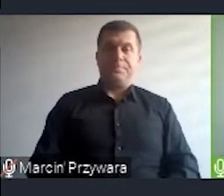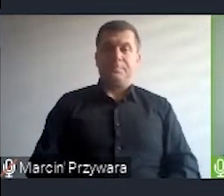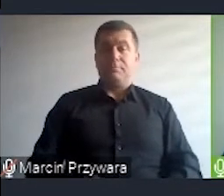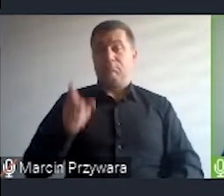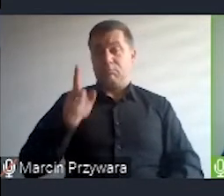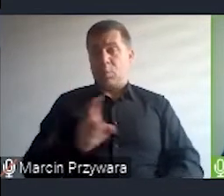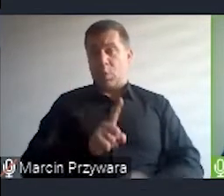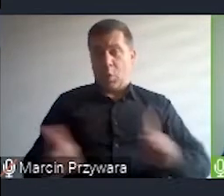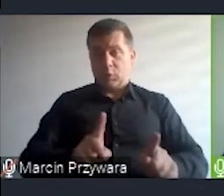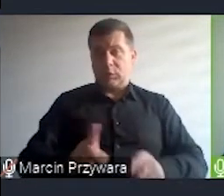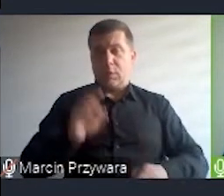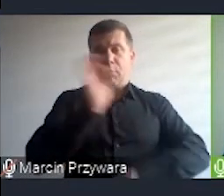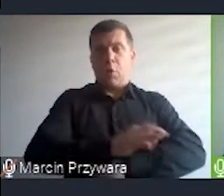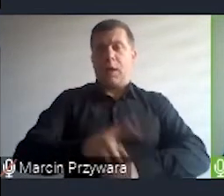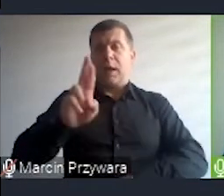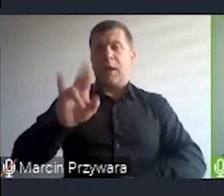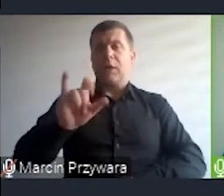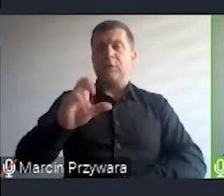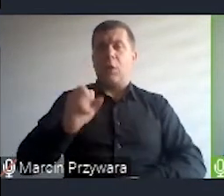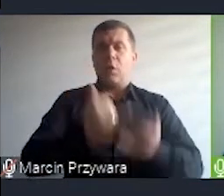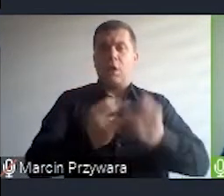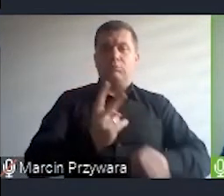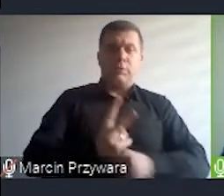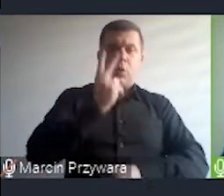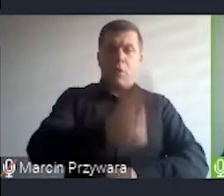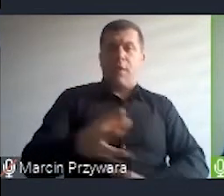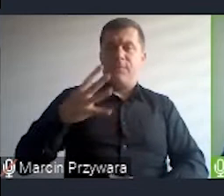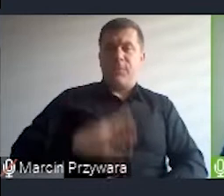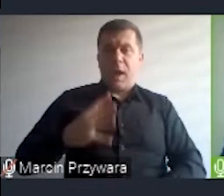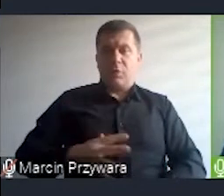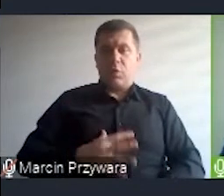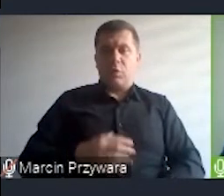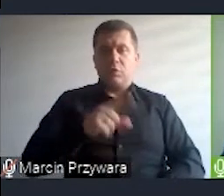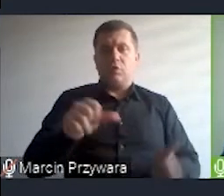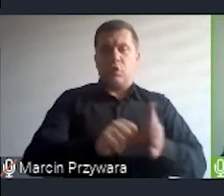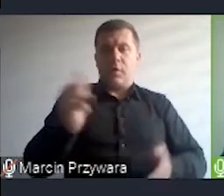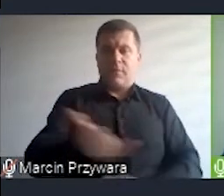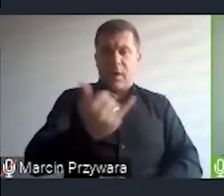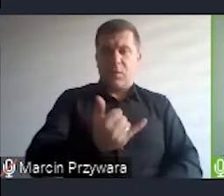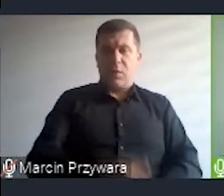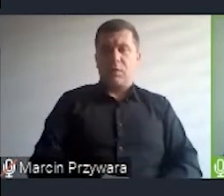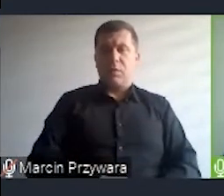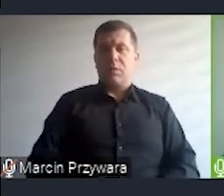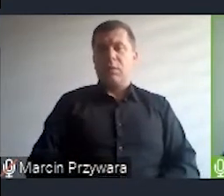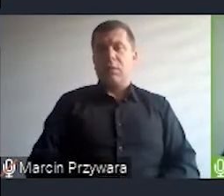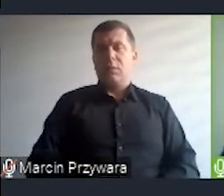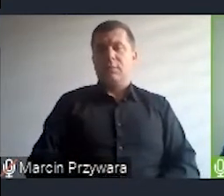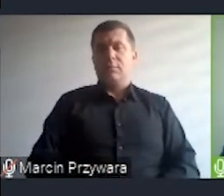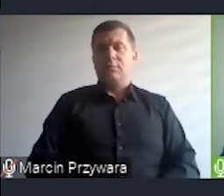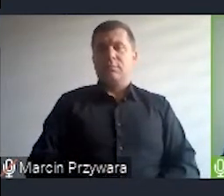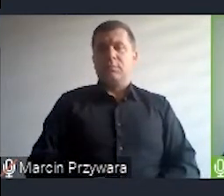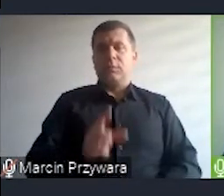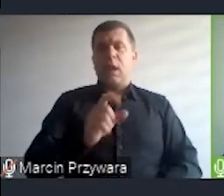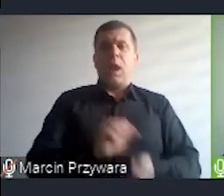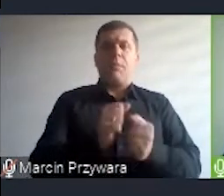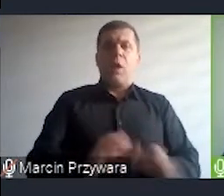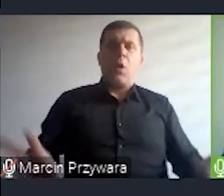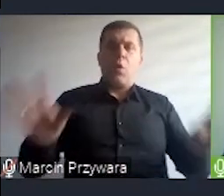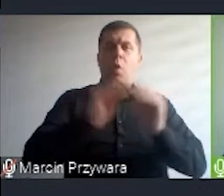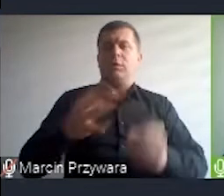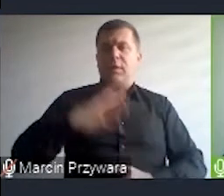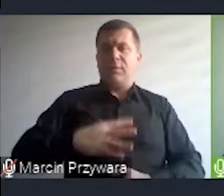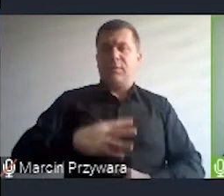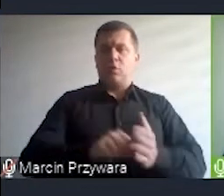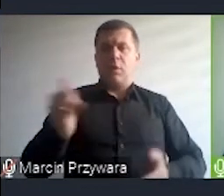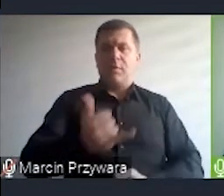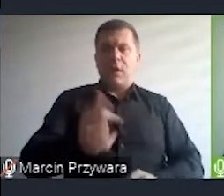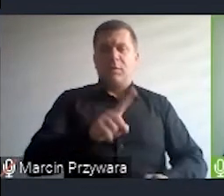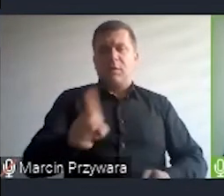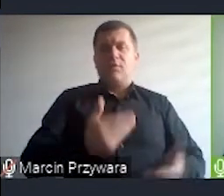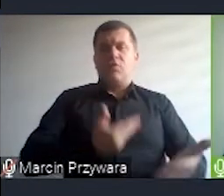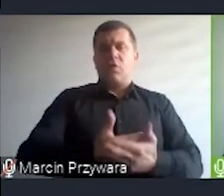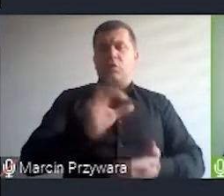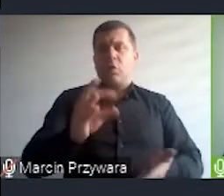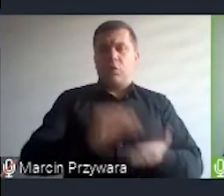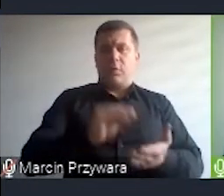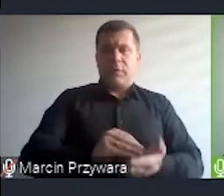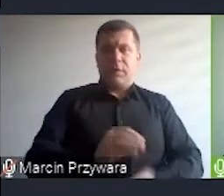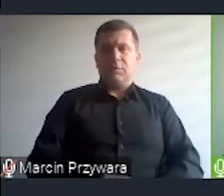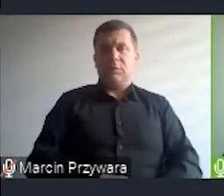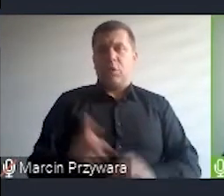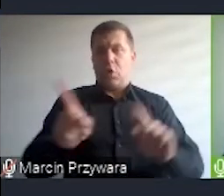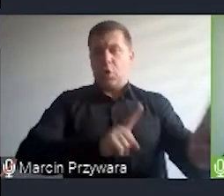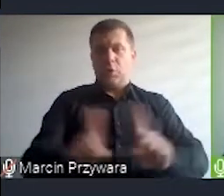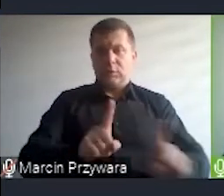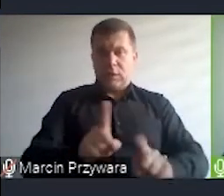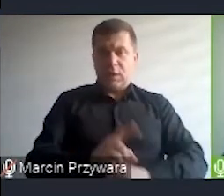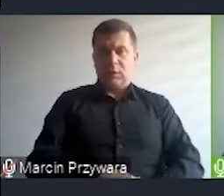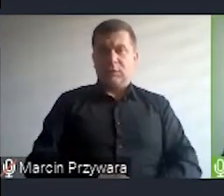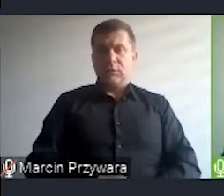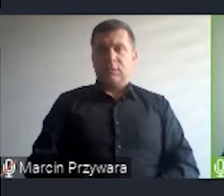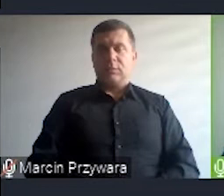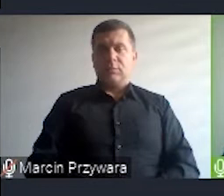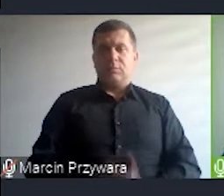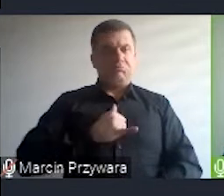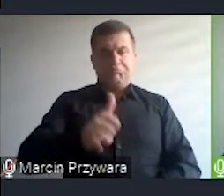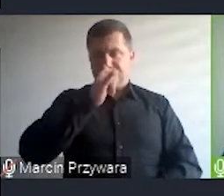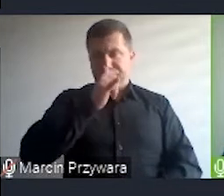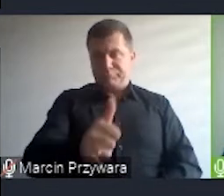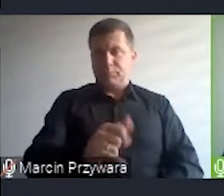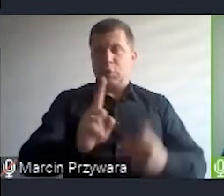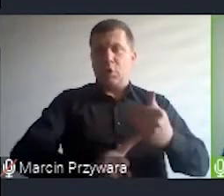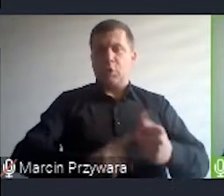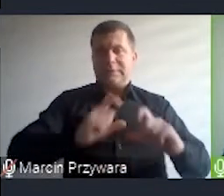Czy to oznacza, że w projekcie ryczałtowym, jeśli przekroczę wartość środka trwałego, czy łączną wartość środków trwałych z wniosku o dofinansowanie, oznacza to, że nie mogę rozliczyć całości.